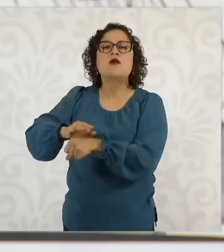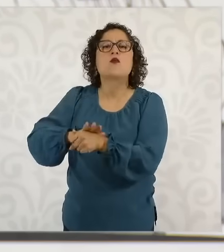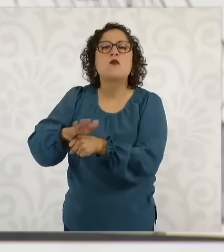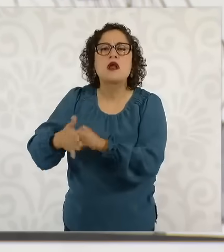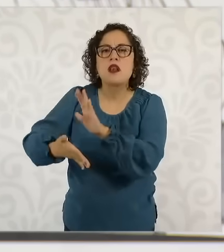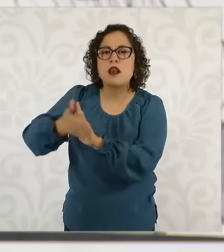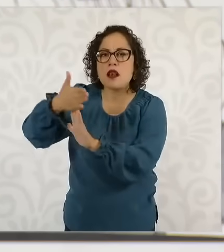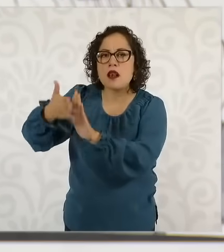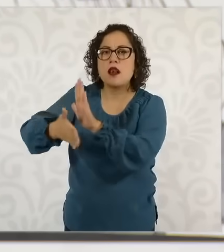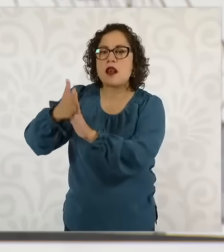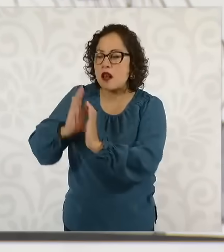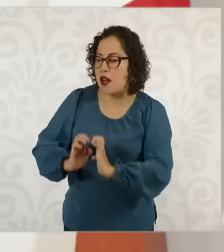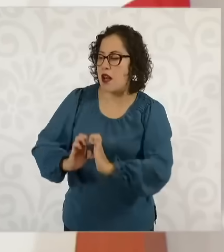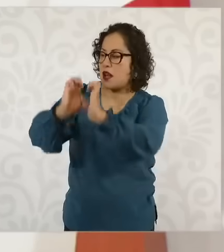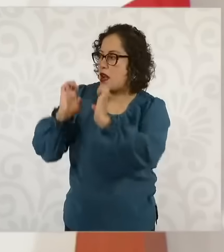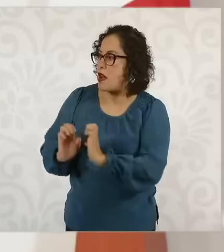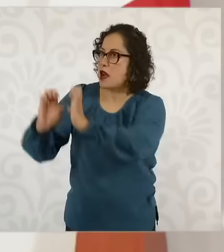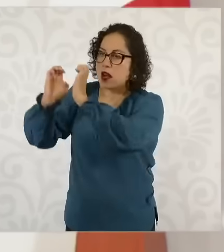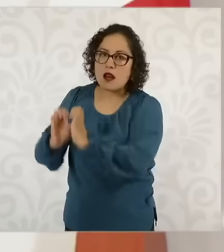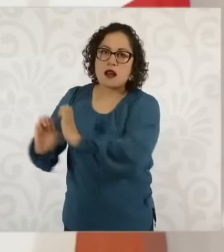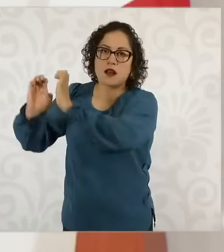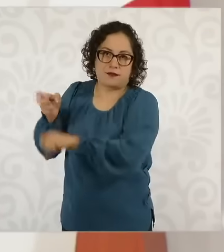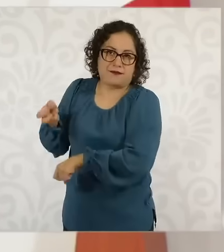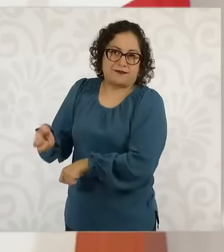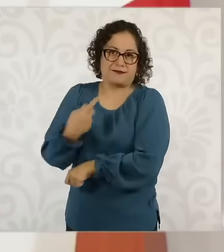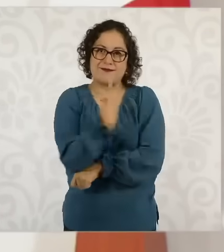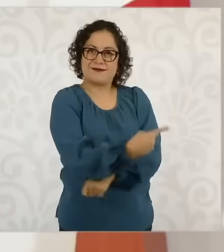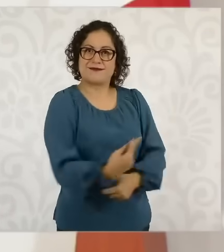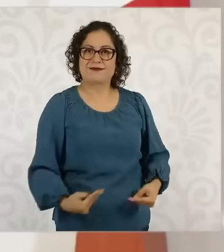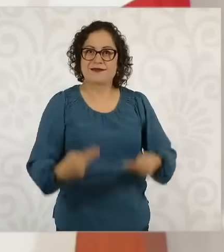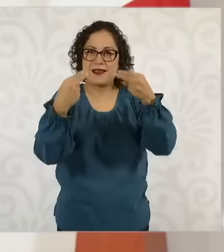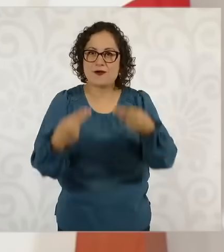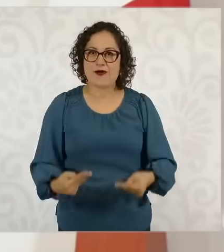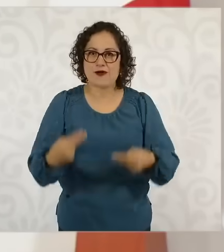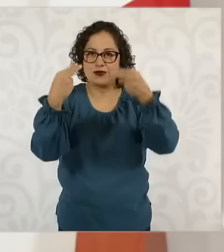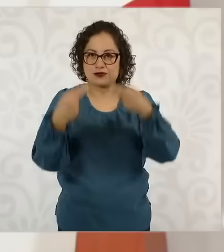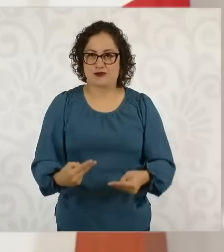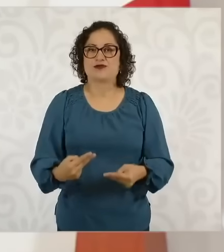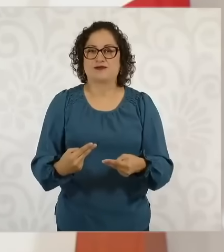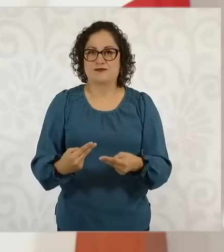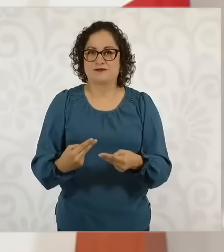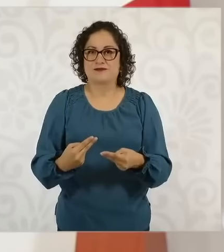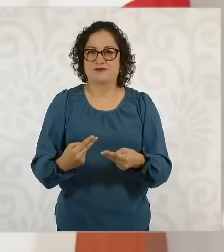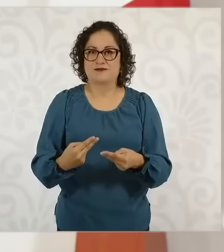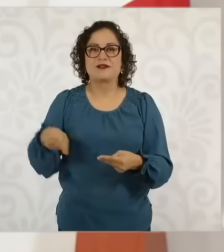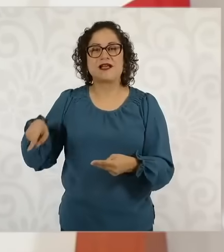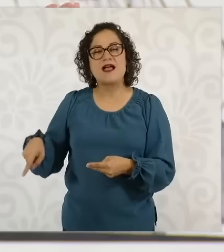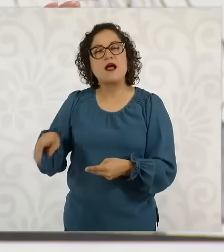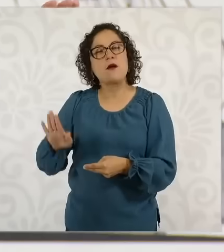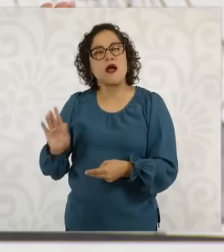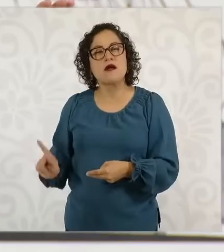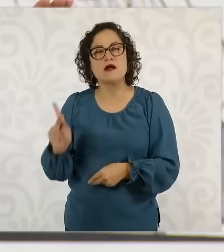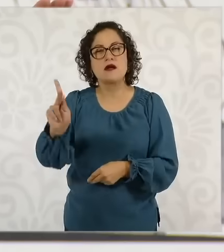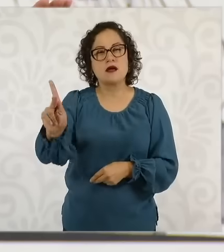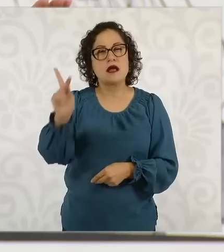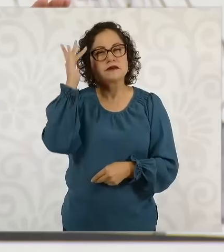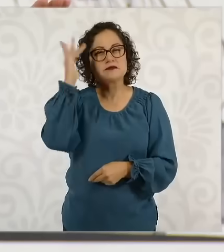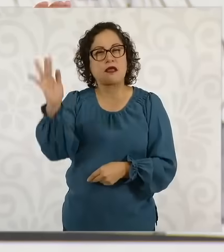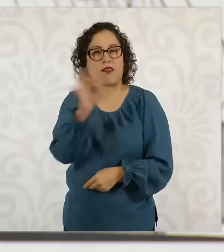el verdadero negocio eran 700 hactáreas de desarrollo inmobiliario, un nuevo Santa Fe. Ese